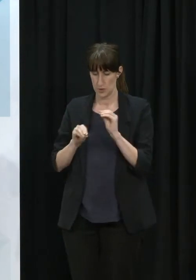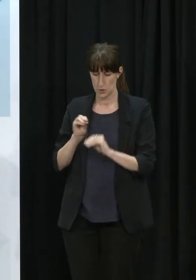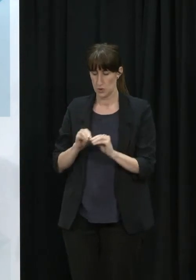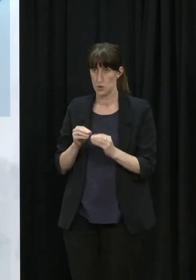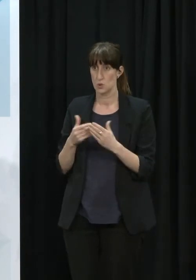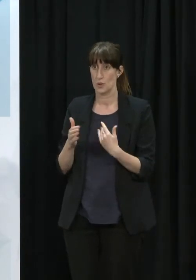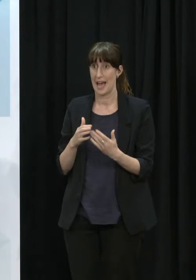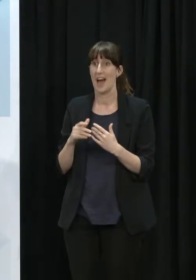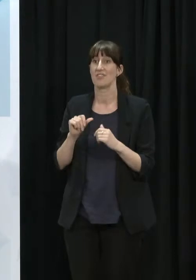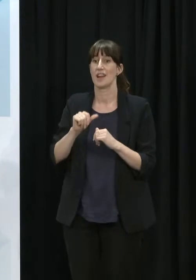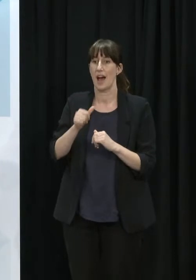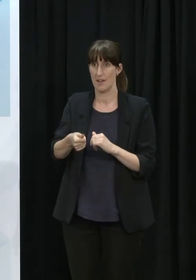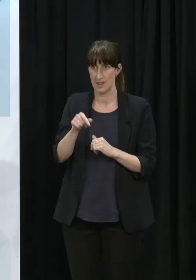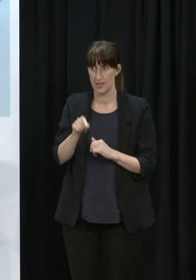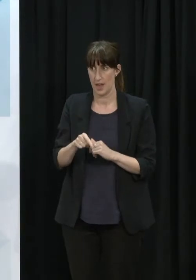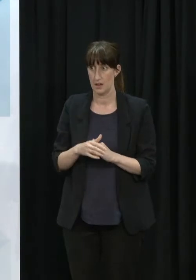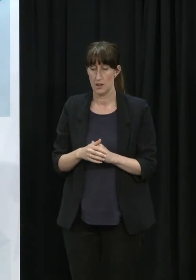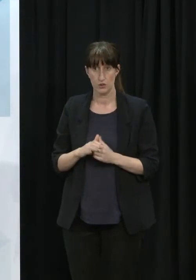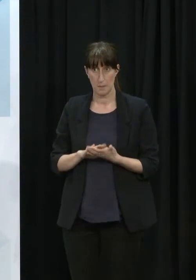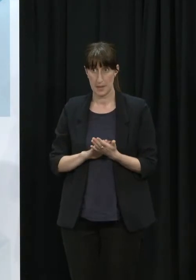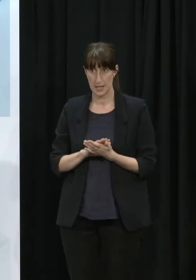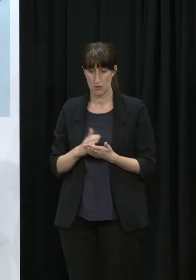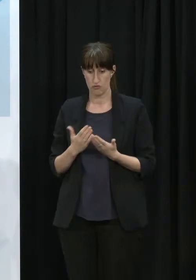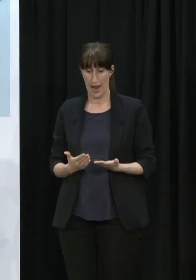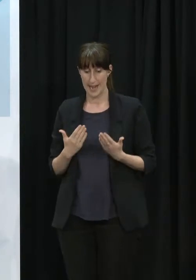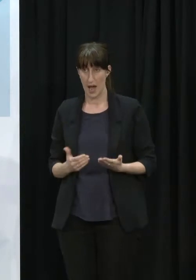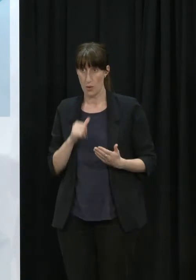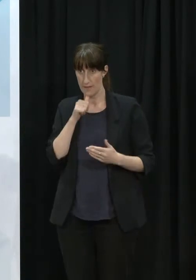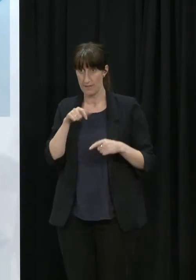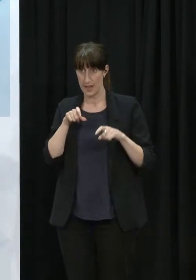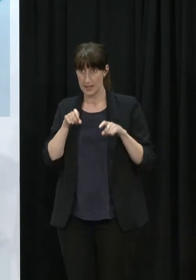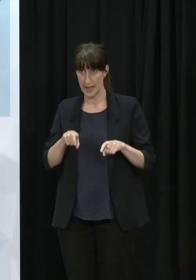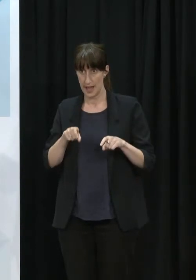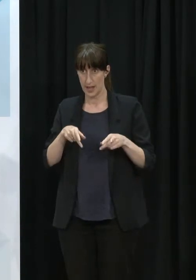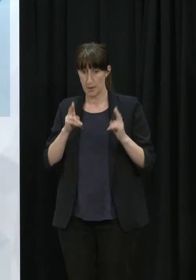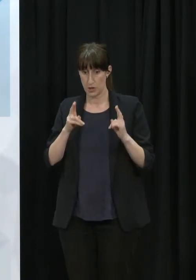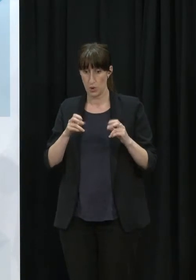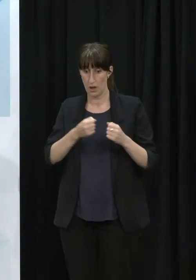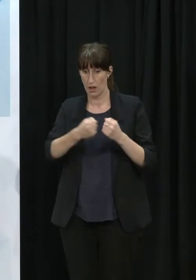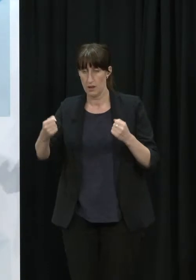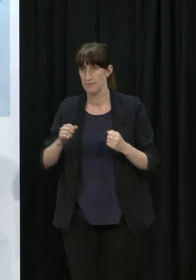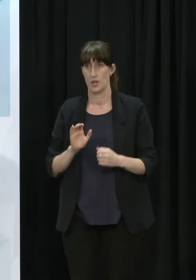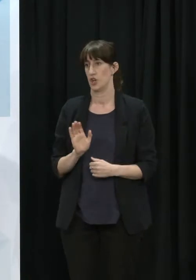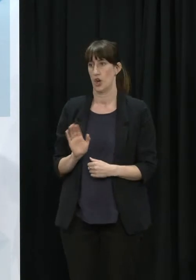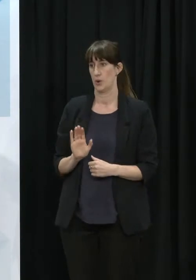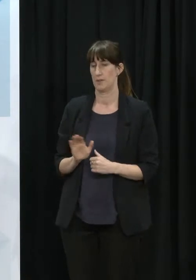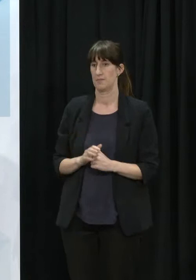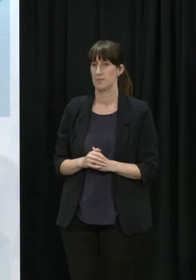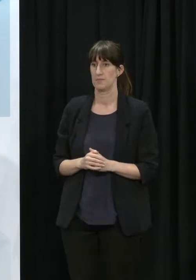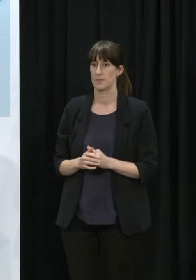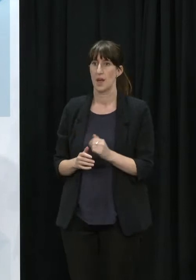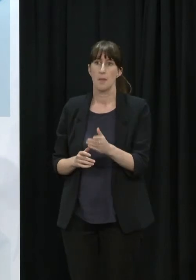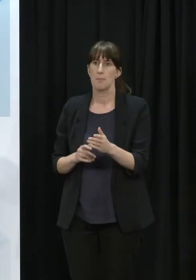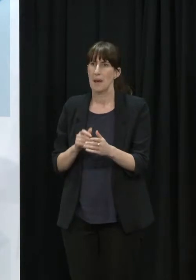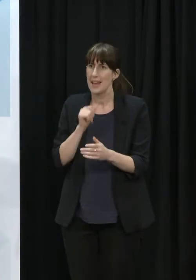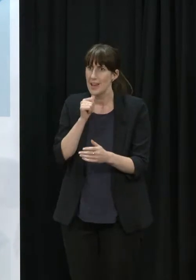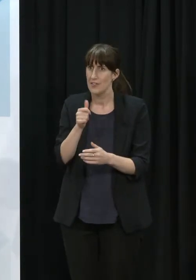taatau ki te whakarereke i te